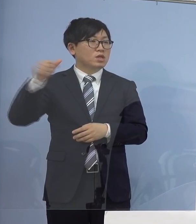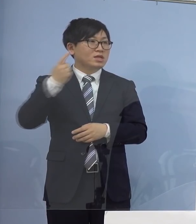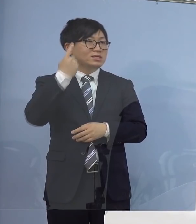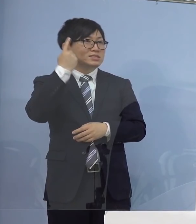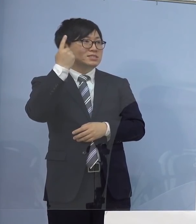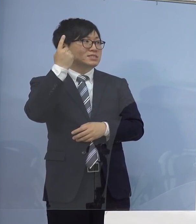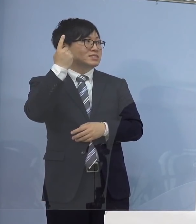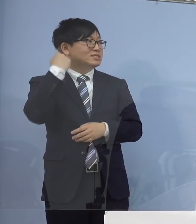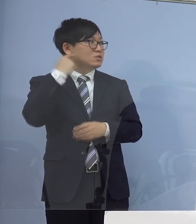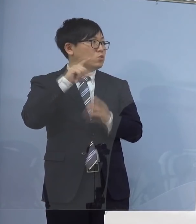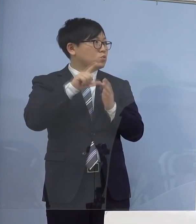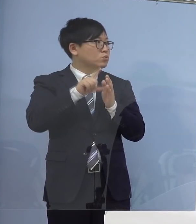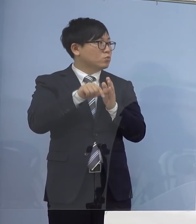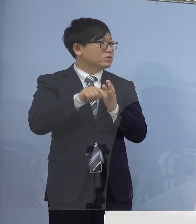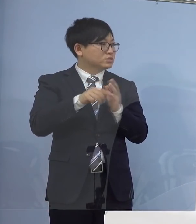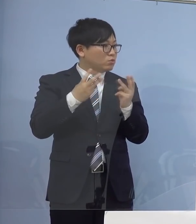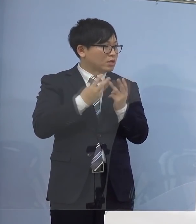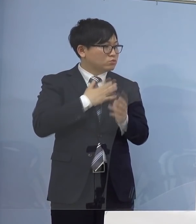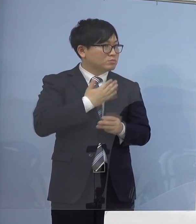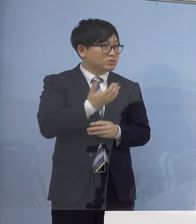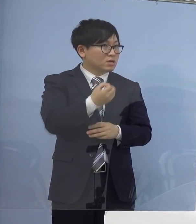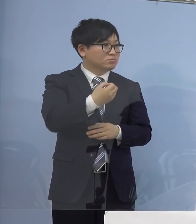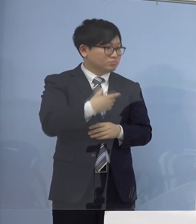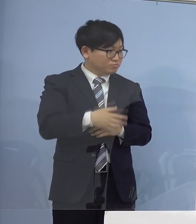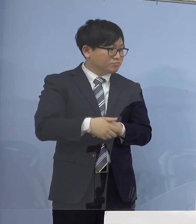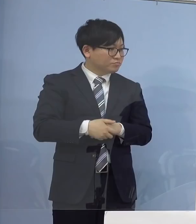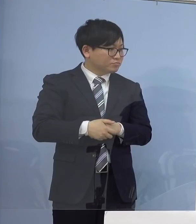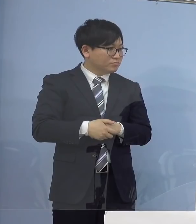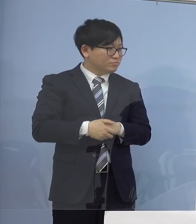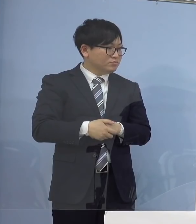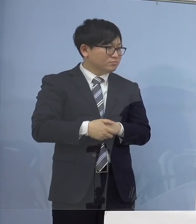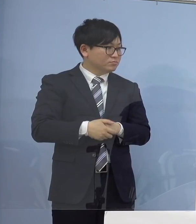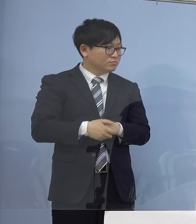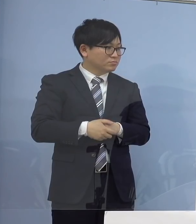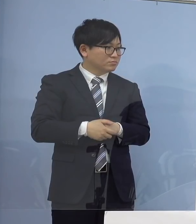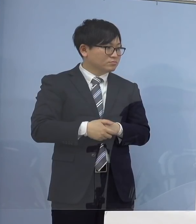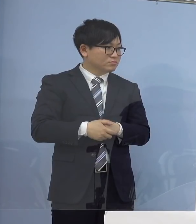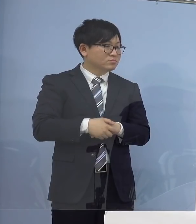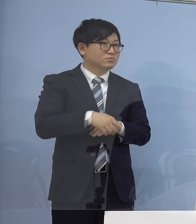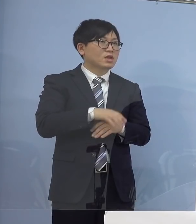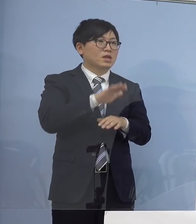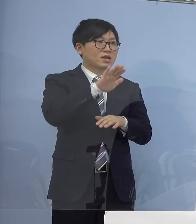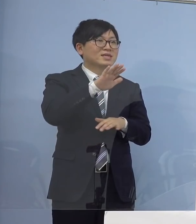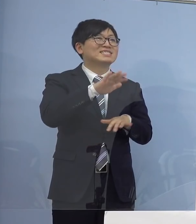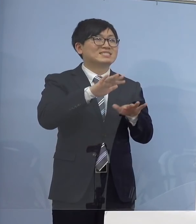（保健福祉部長） 昨日の段階ちょっとお待ちくださいね、今計算します